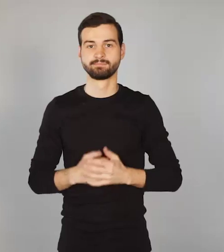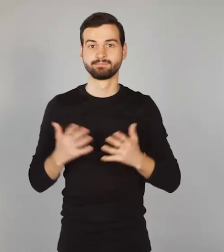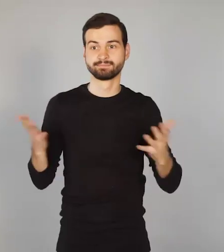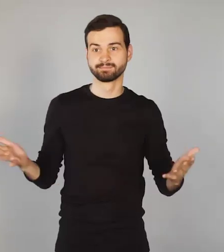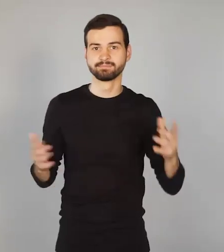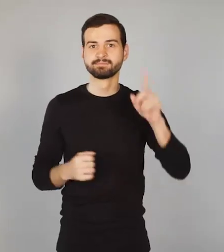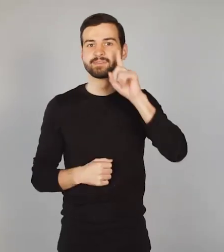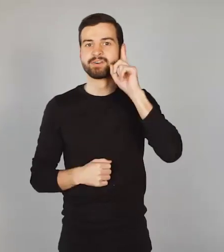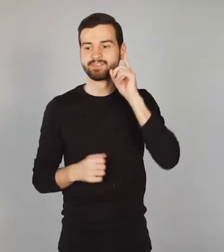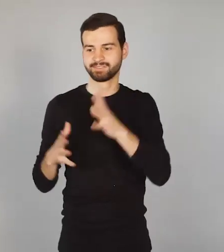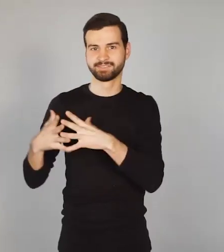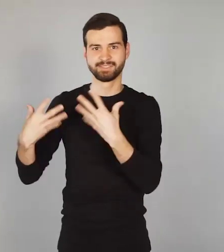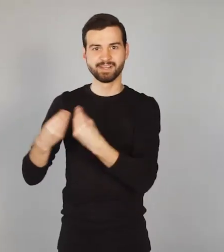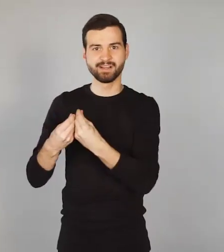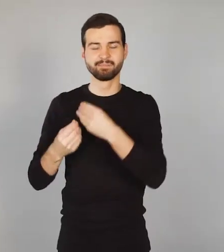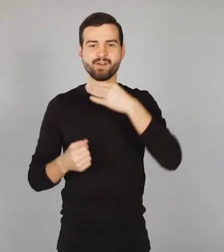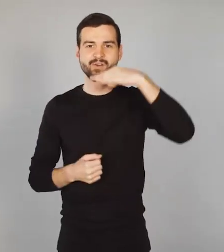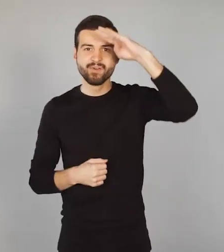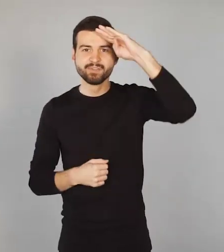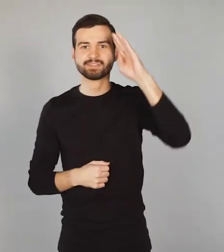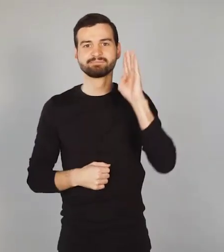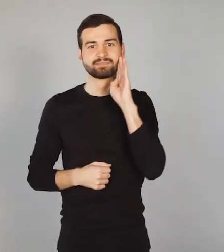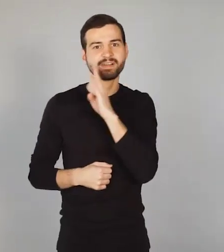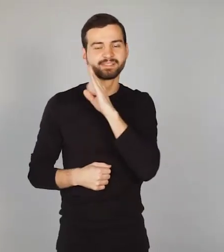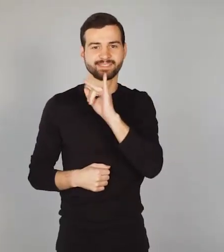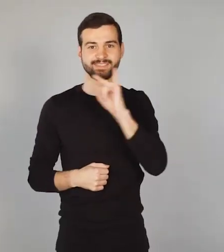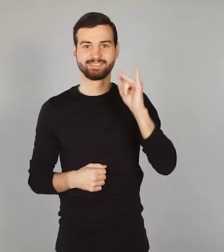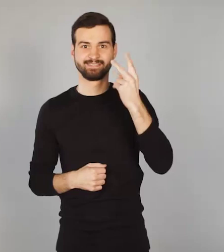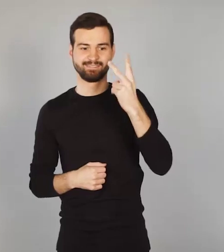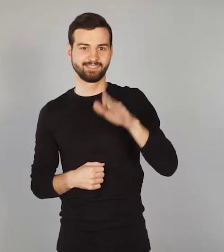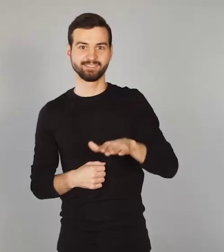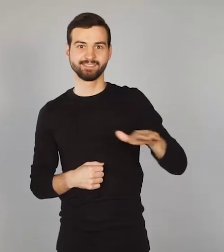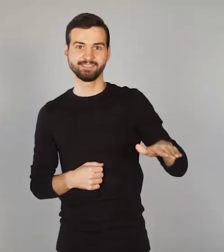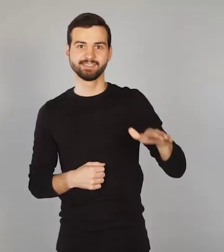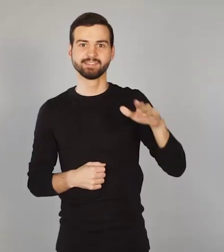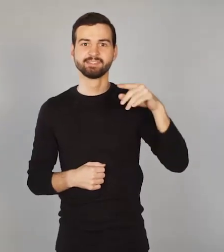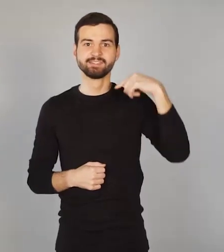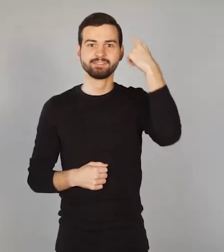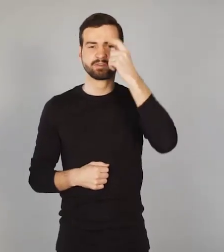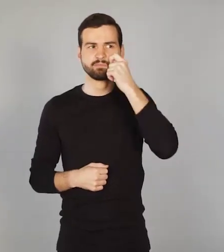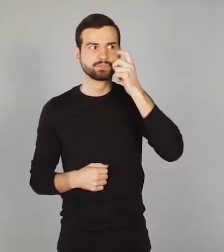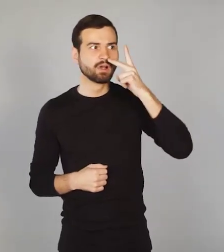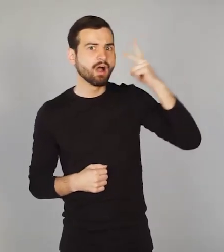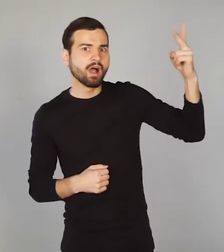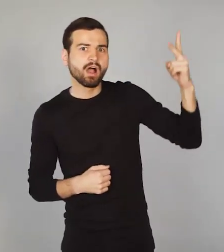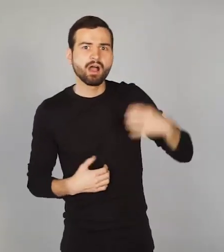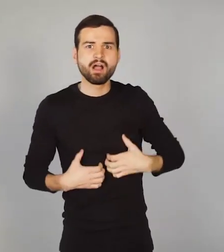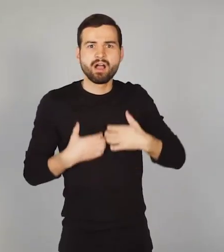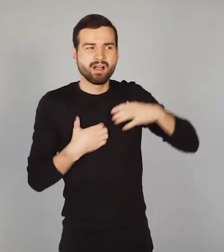Есть молодая семья – отец, мать, и двое малышей. Лицо мужчины искажено от ужаса.